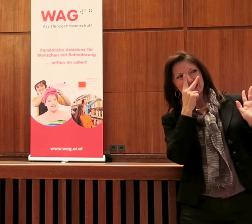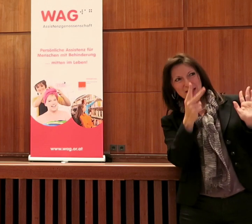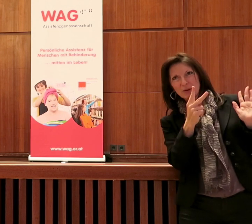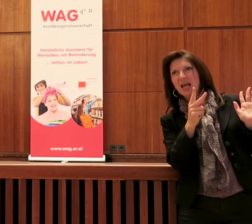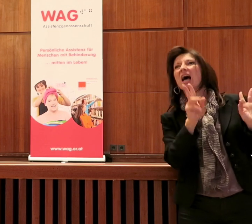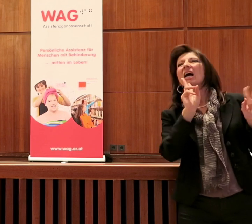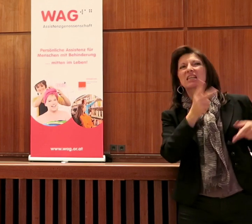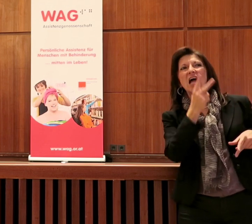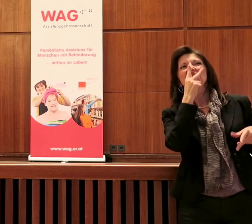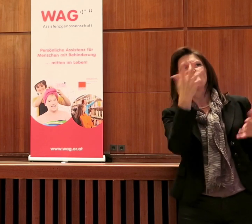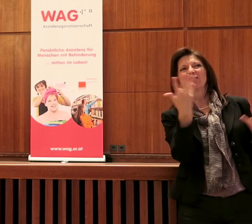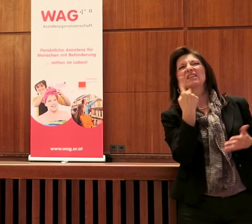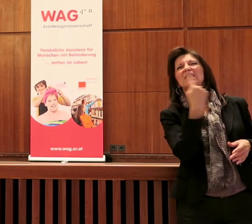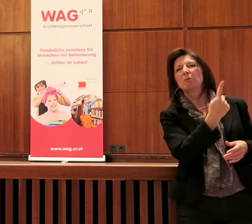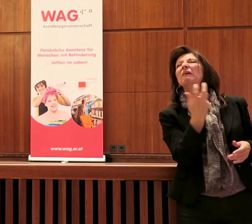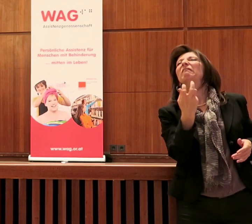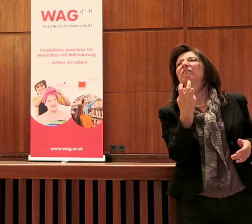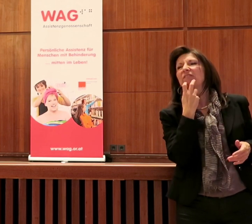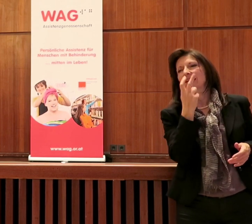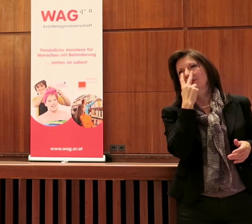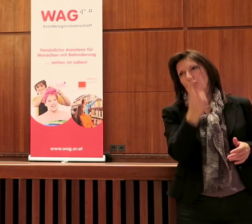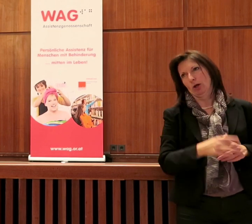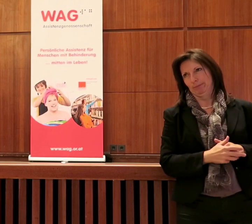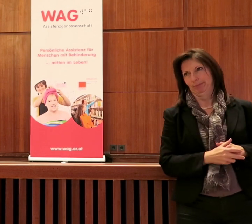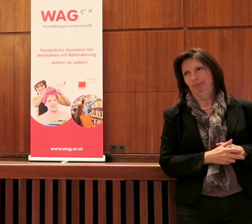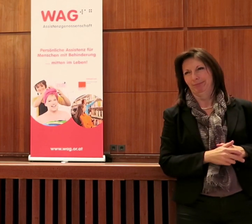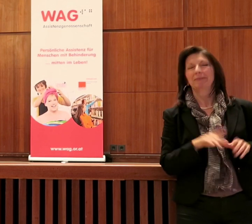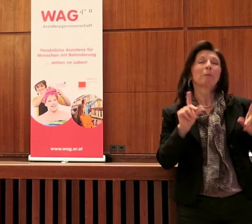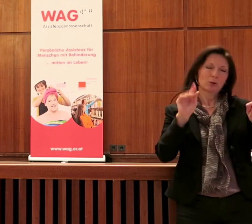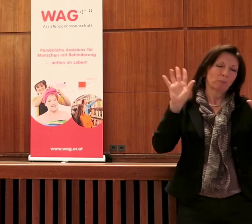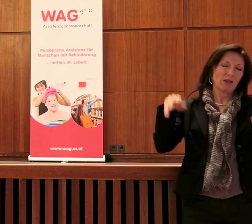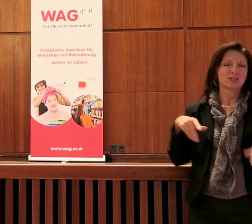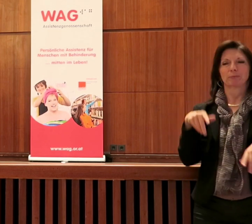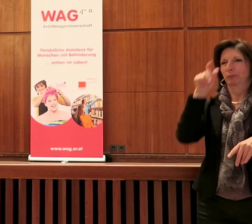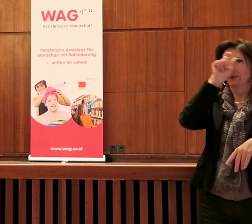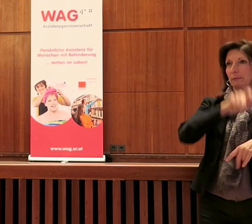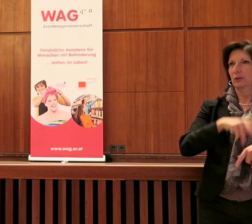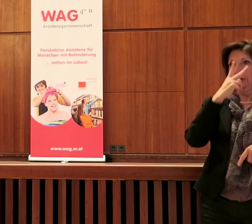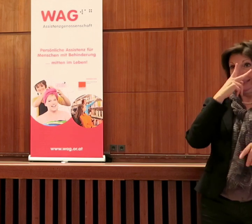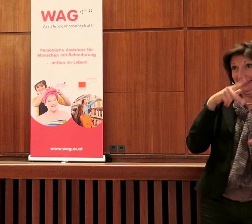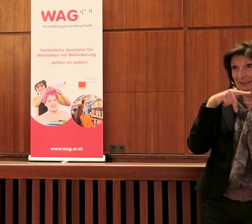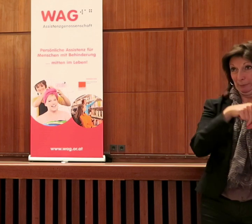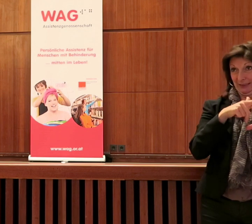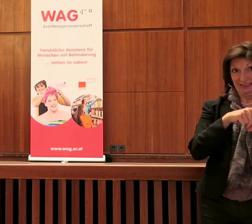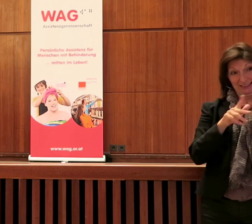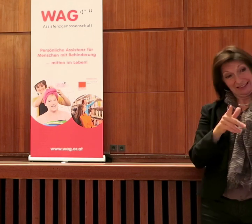Man nimmt sich dann halt so einen Sehbehinderten und geht mit dem zum Billa. Ja? Und versucht mit dem dort Kondome einzukaufen.